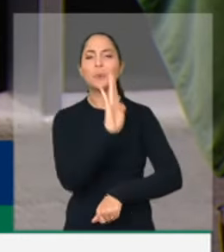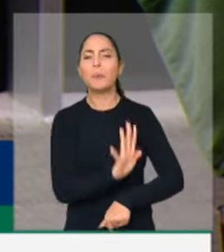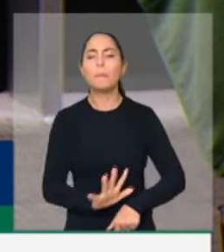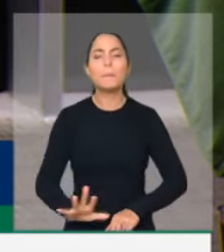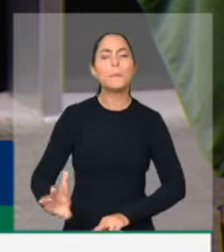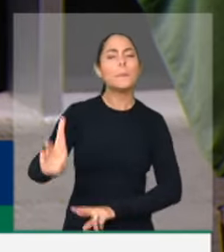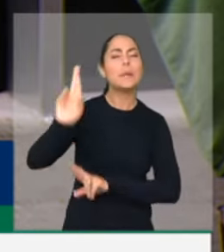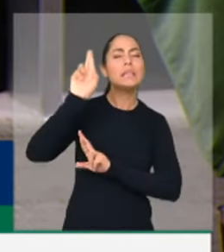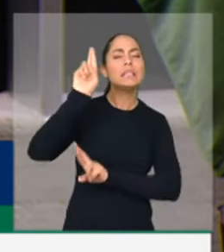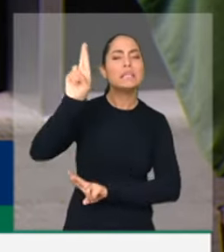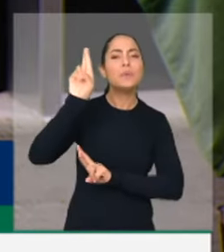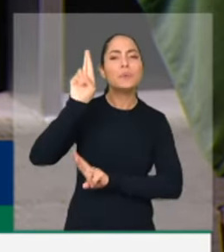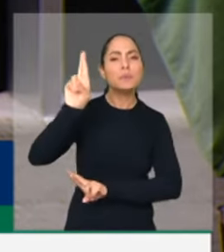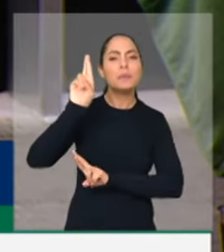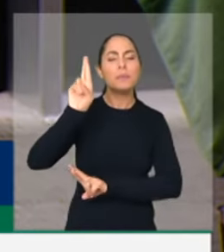FUTURO PODE, DEVE E HAVERÁDE